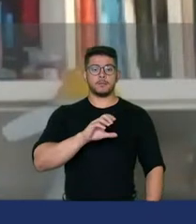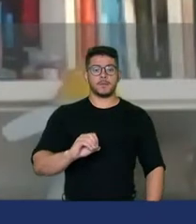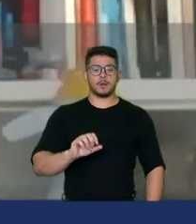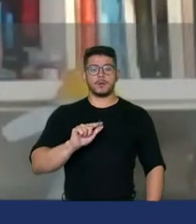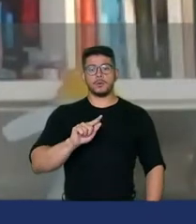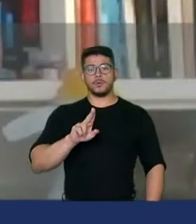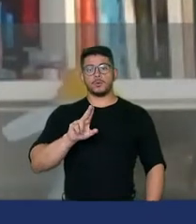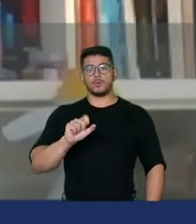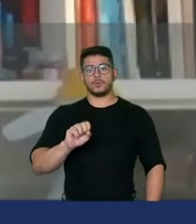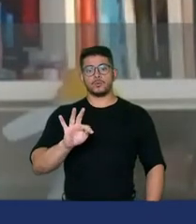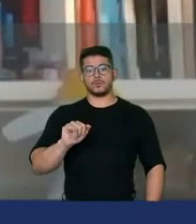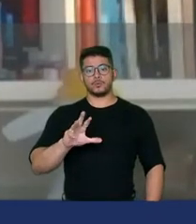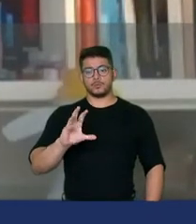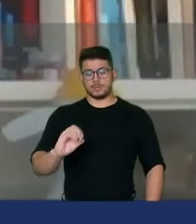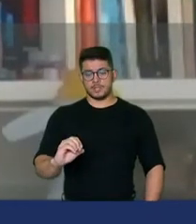TERMO DA LEI PAULO GUSTAVO E